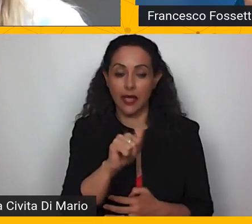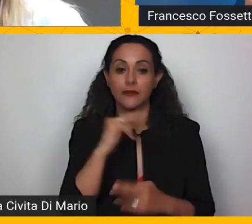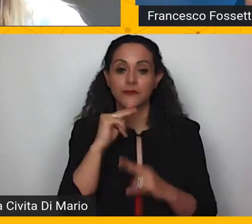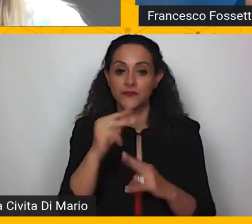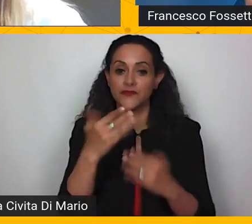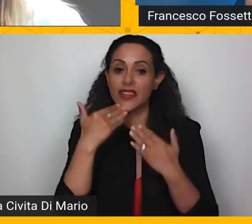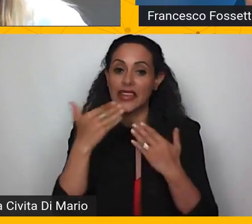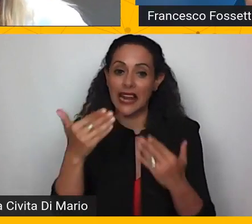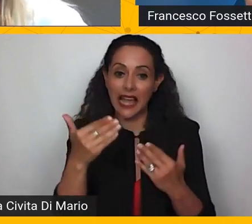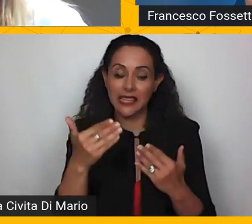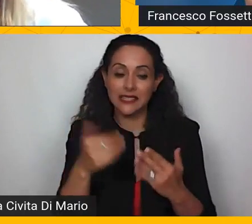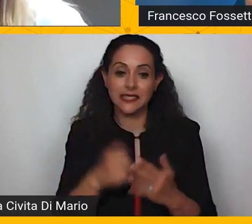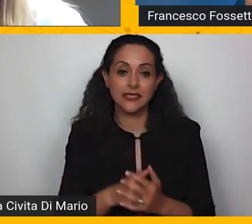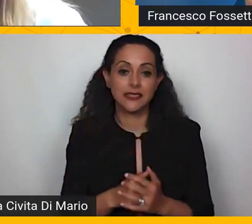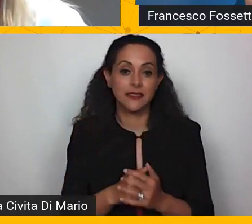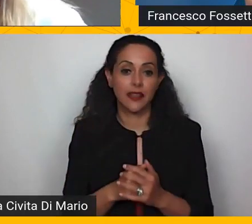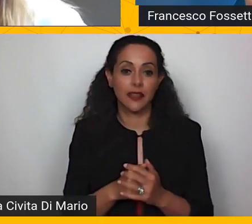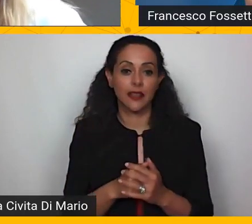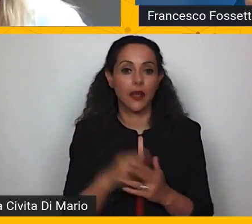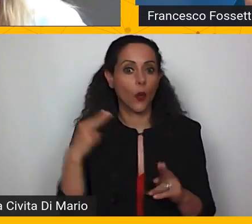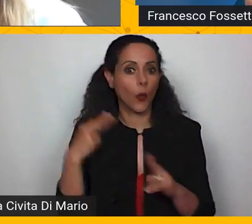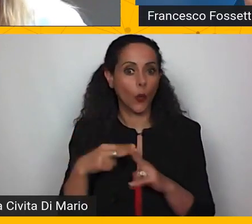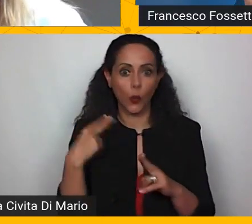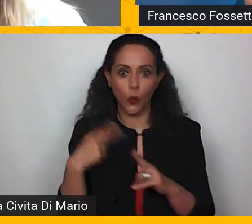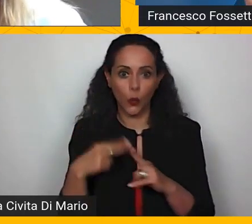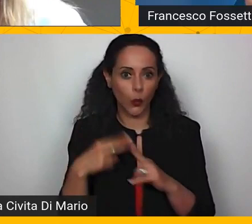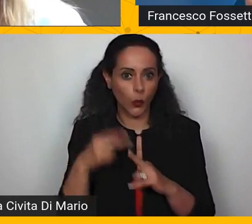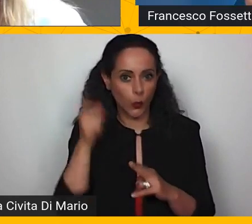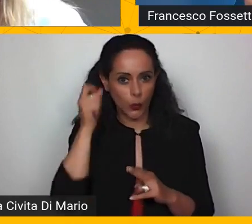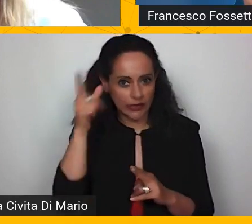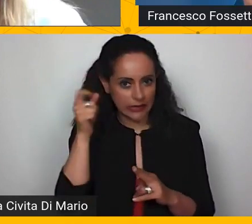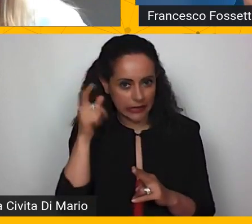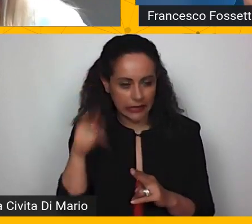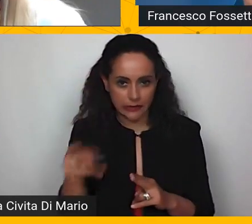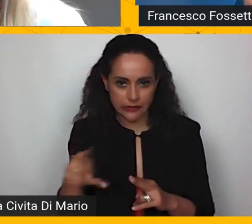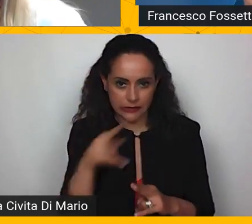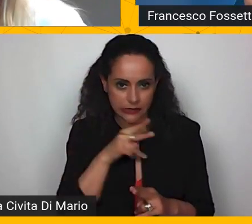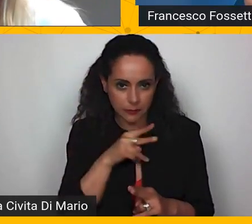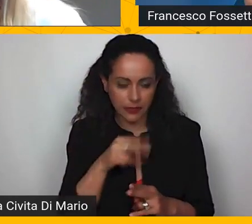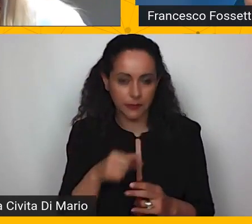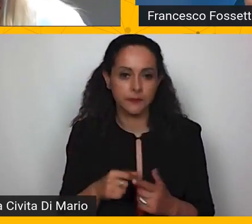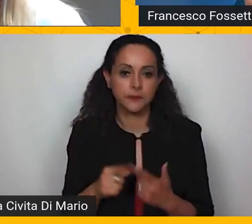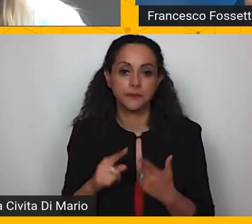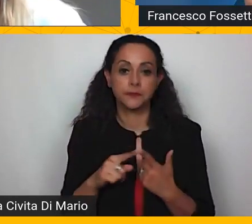ringrazia e eh dice spunti